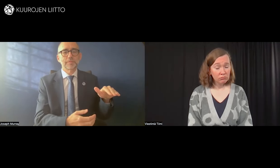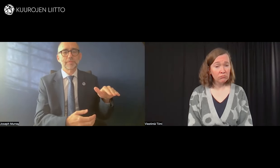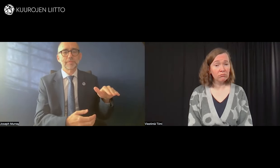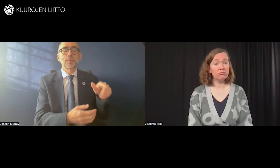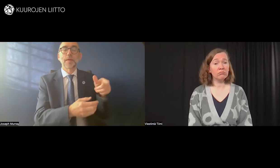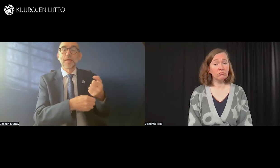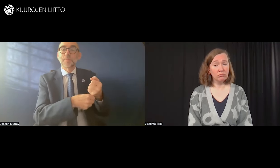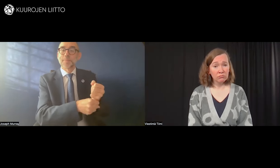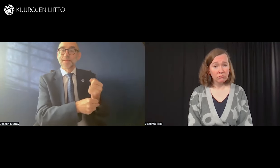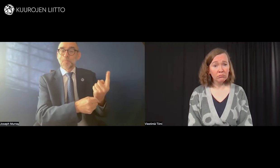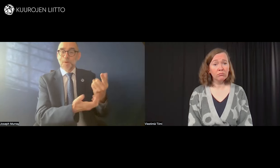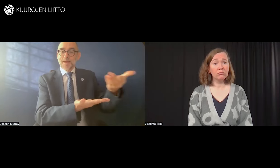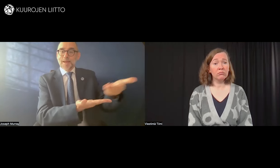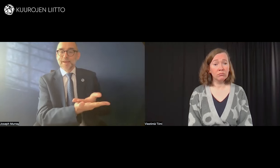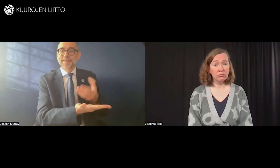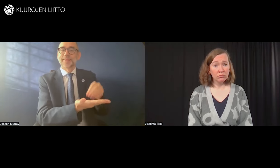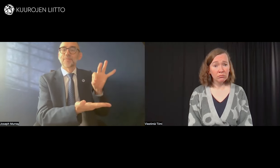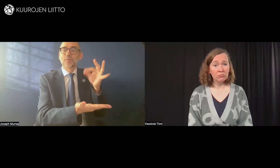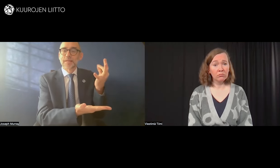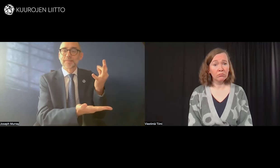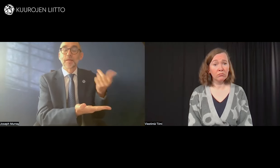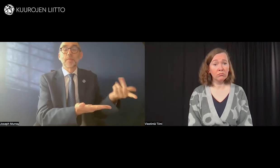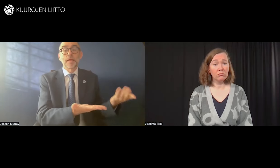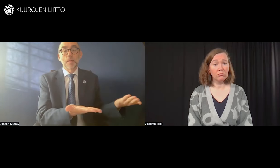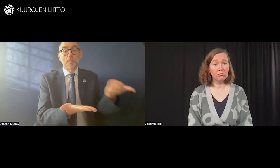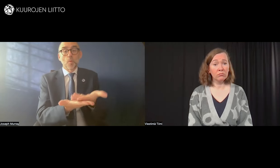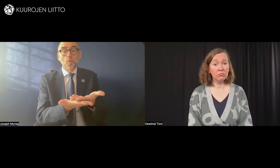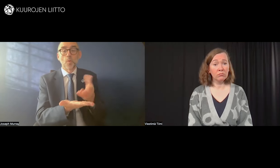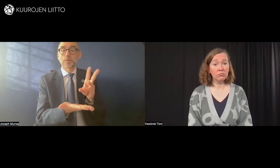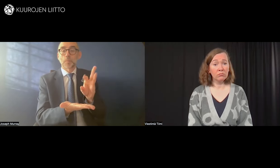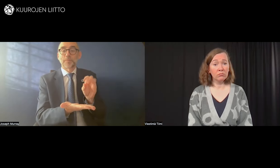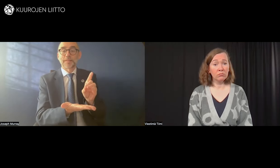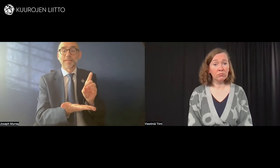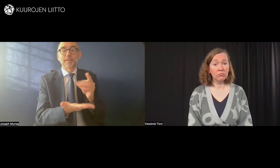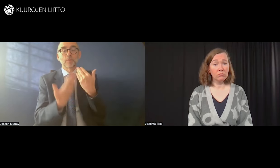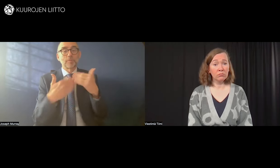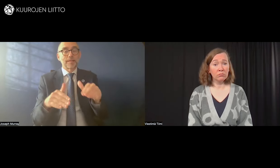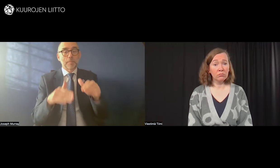Ranska teki oman julistuksensa, joka esiteltiin edellisessä WFD:n yleiskokouksessa,